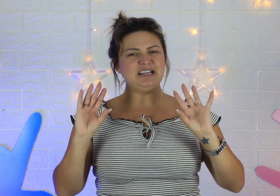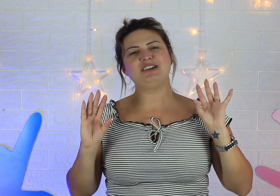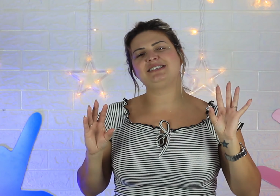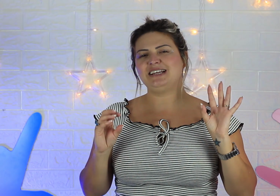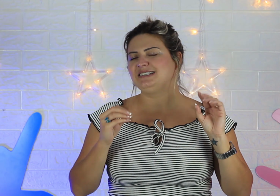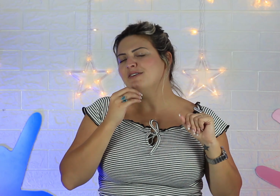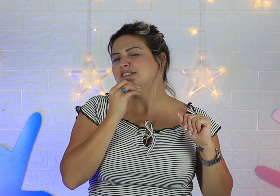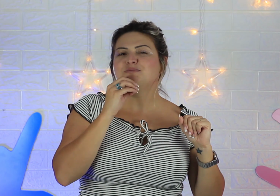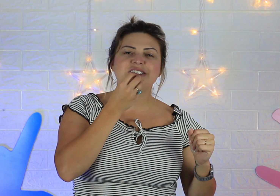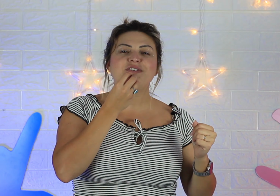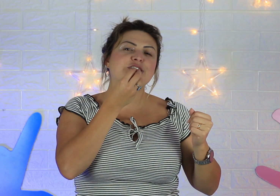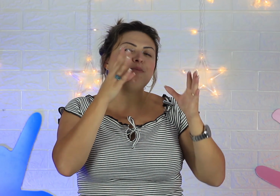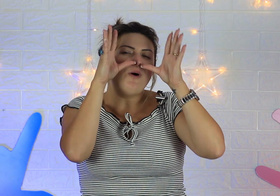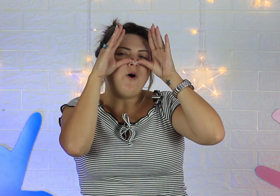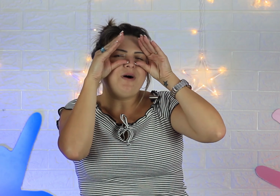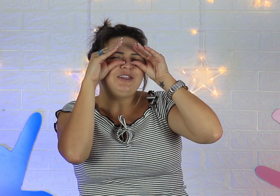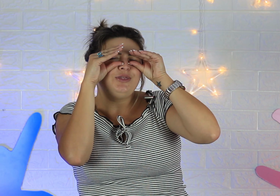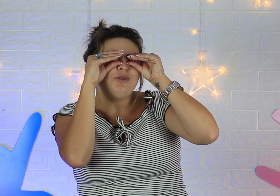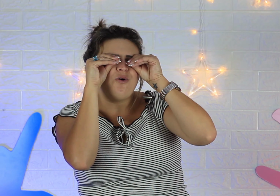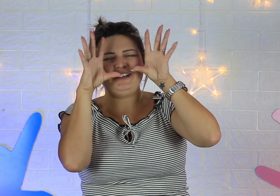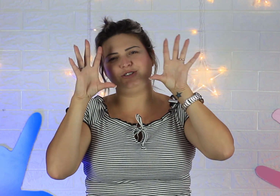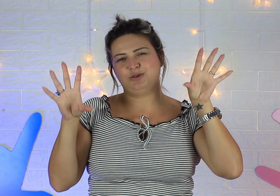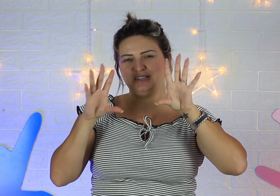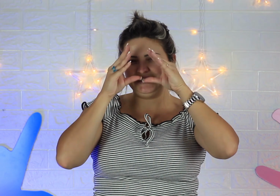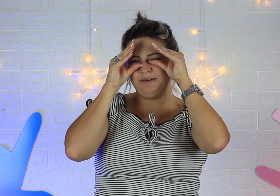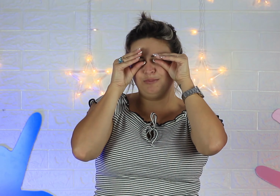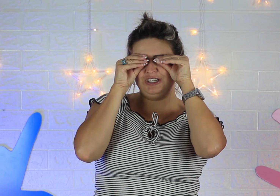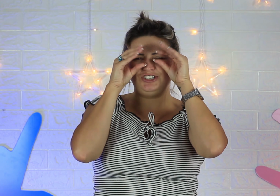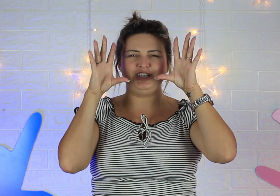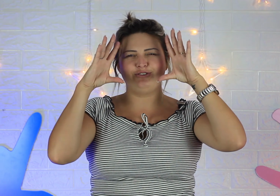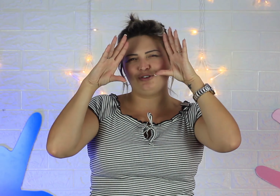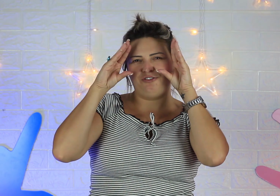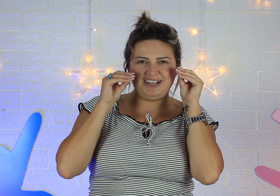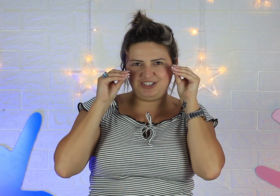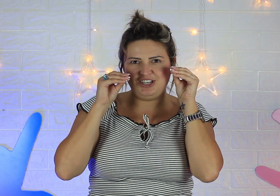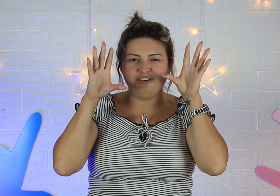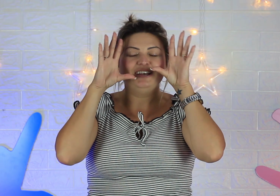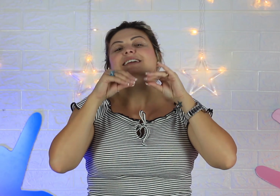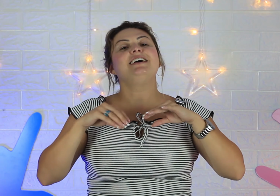mas na hora de finalizar você não precisa fazer um boa noite toda assim bonitinho todo peitinho